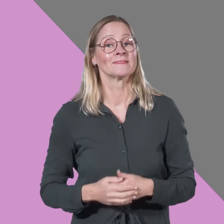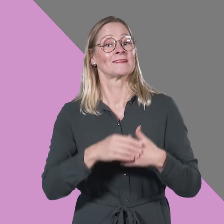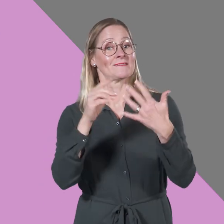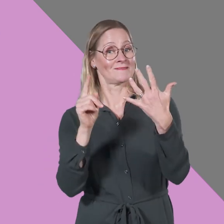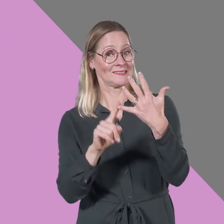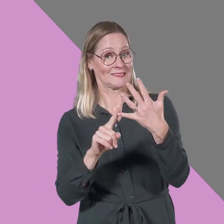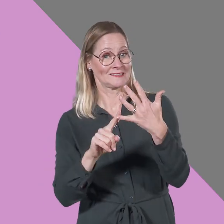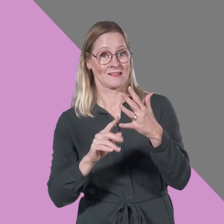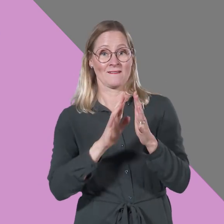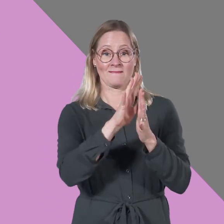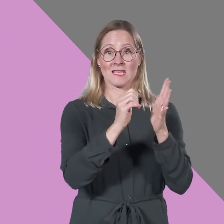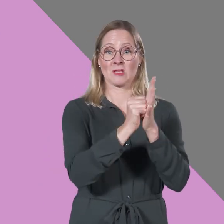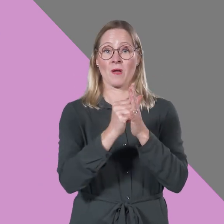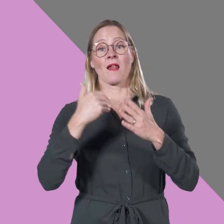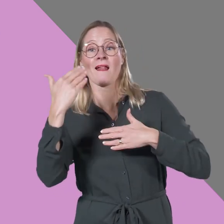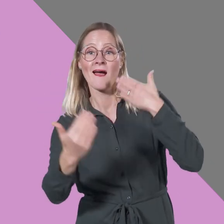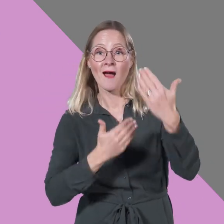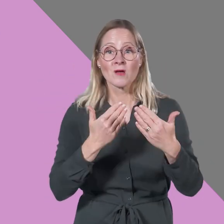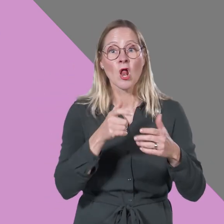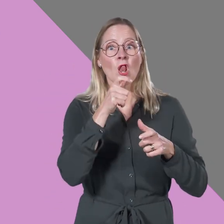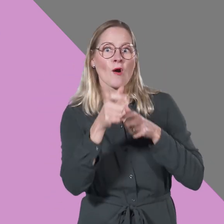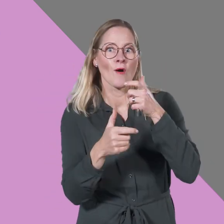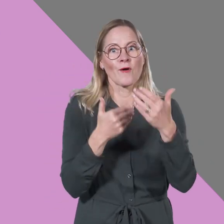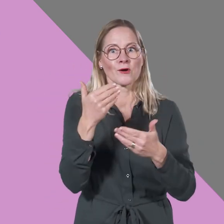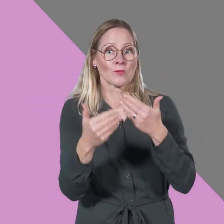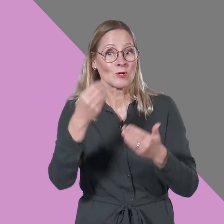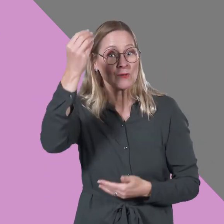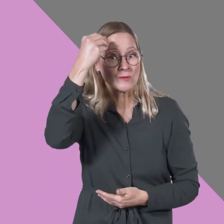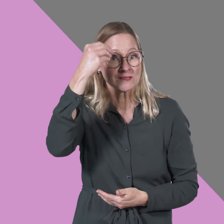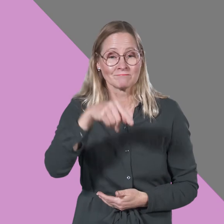Viittomia laulellen ja lorutellen -kursseilla opitaan -